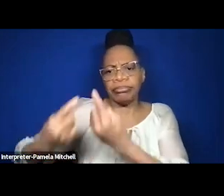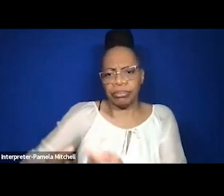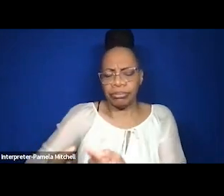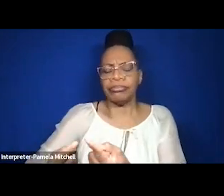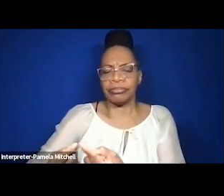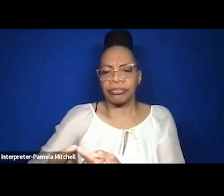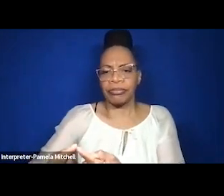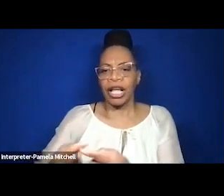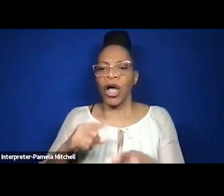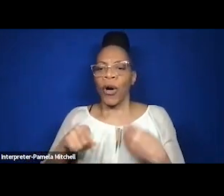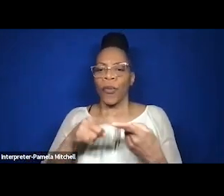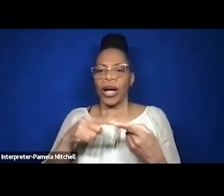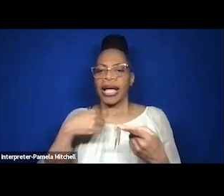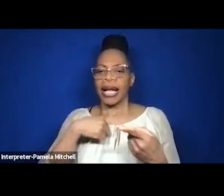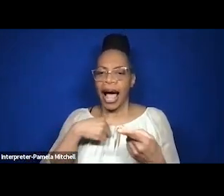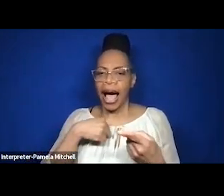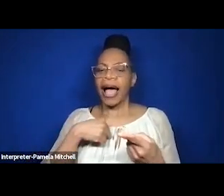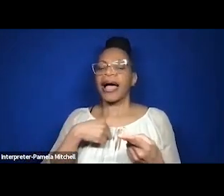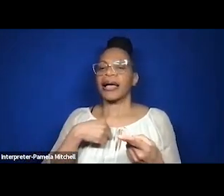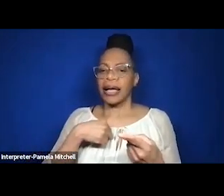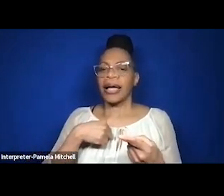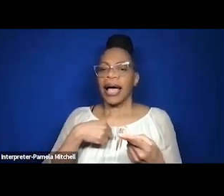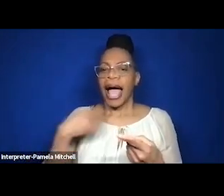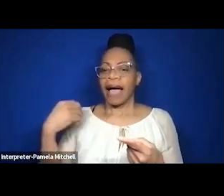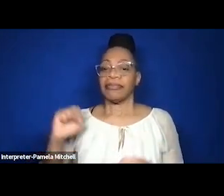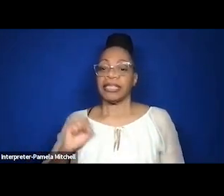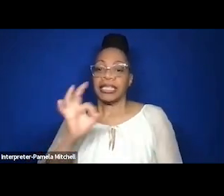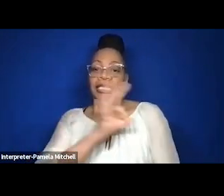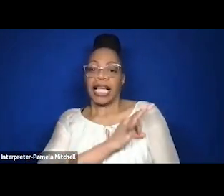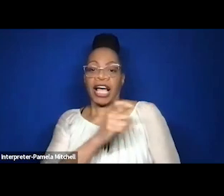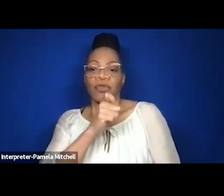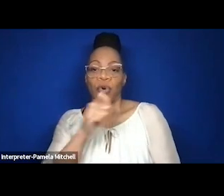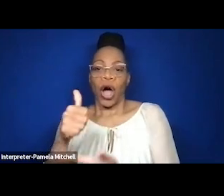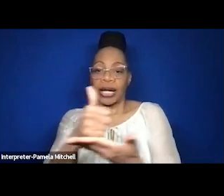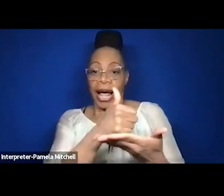He encontrado que el personal es muy útil y obtienes entrenamiento individualizado